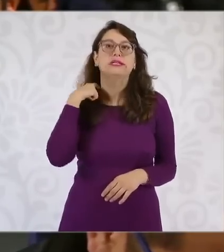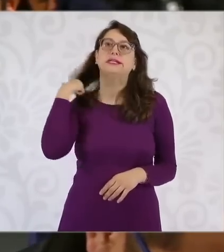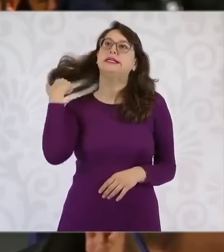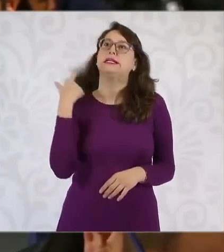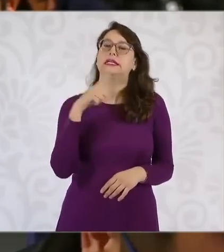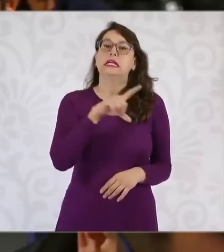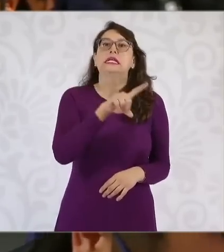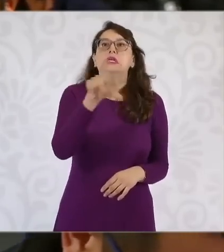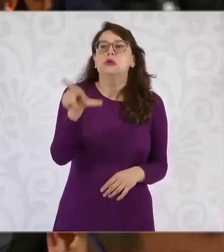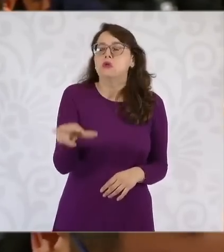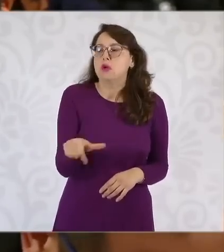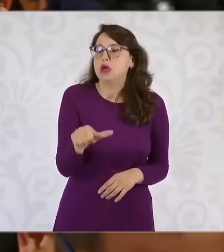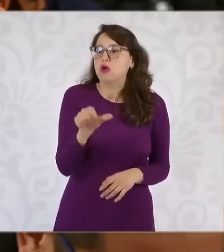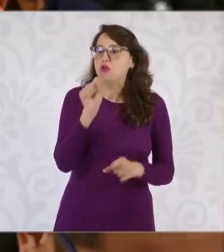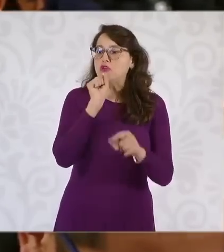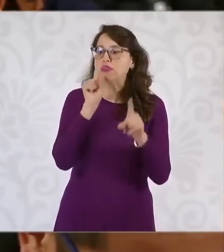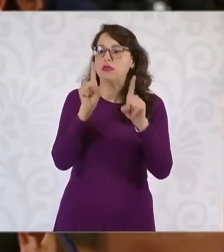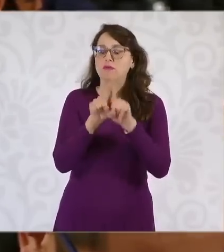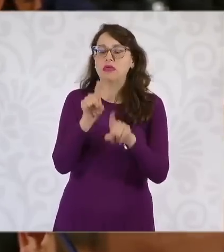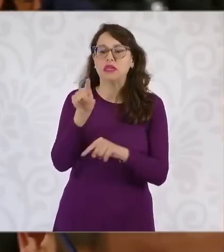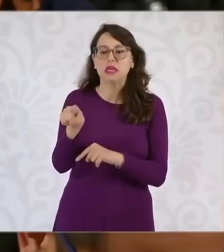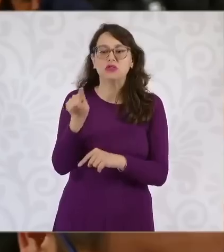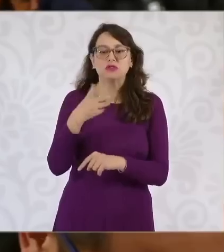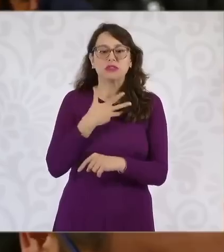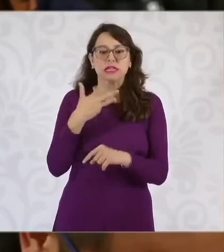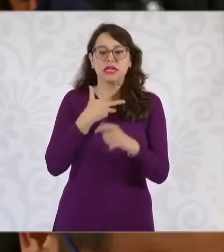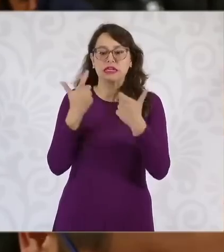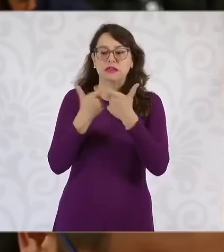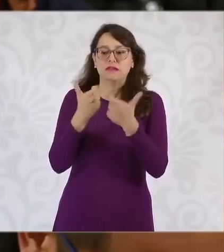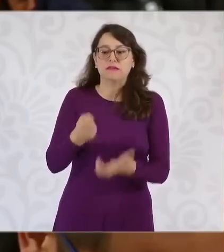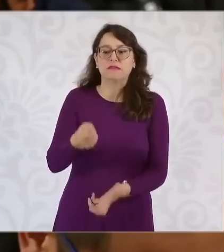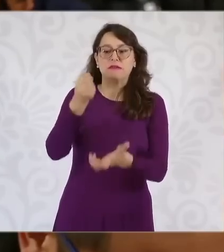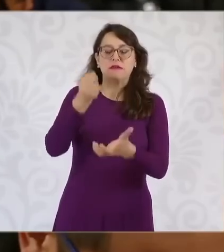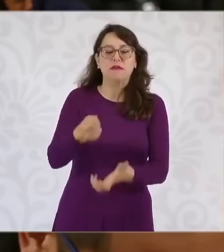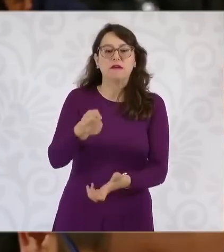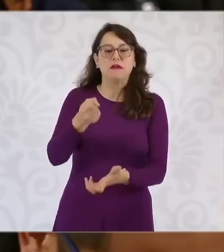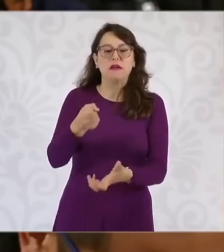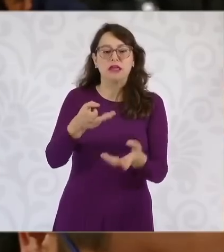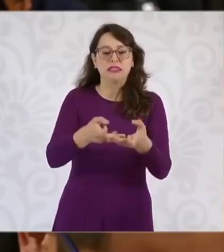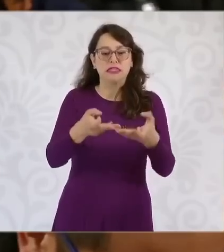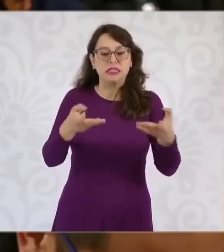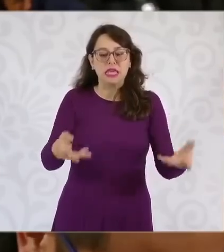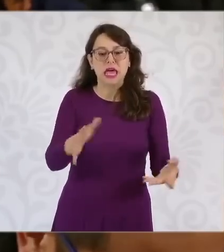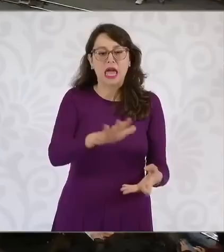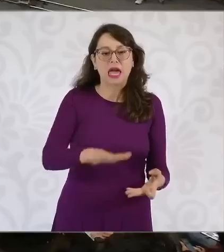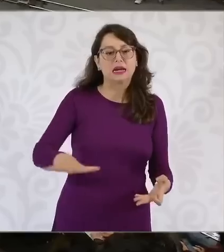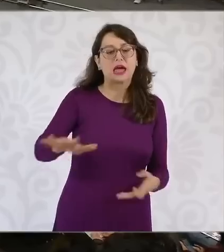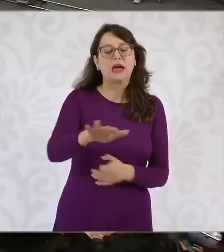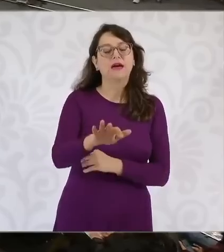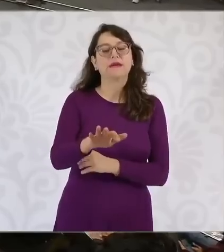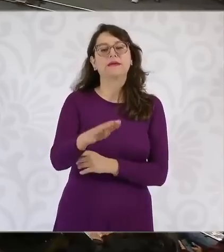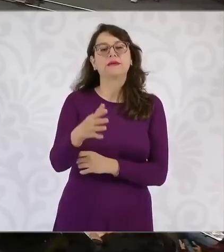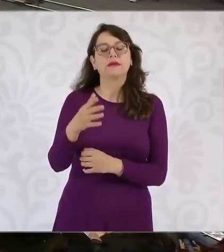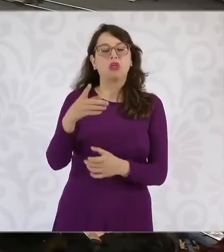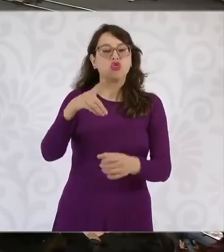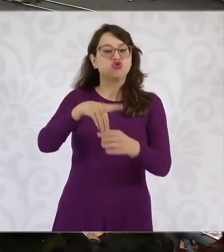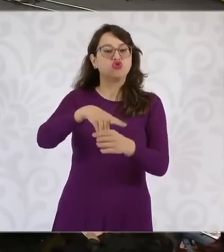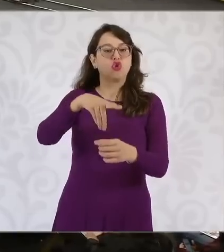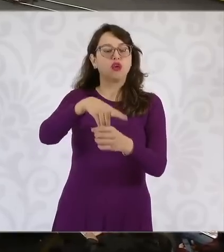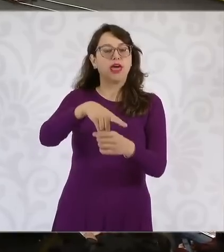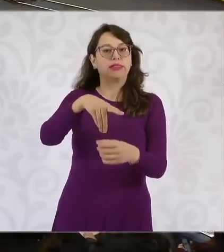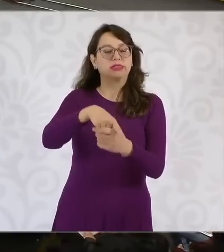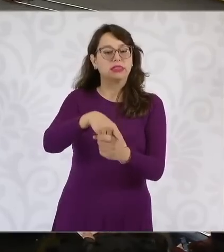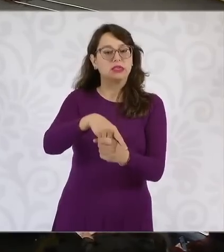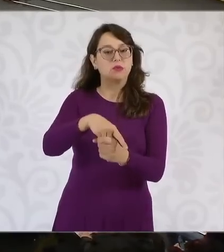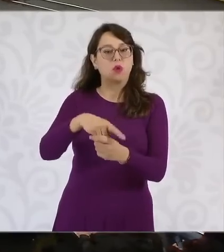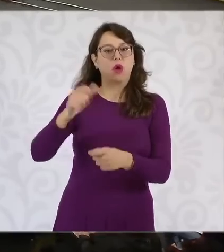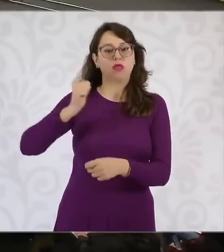del fideicomiso presidenta el fideicomiso del terreno que supuestamente lo donaron ejidatarios